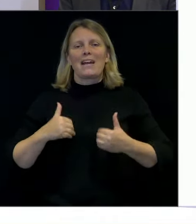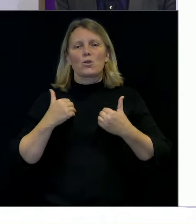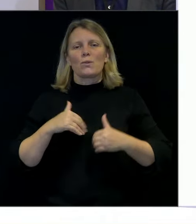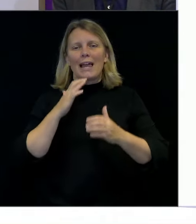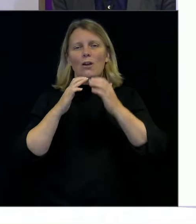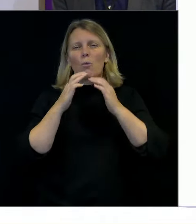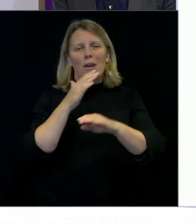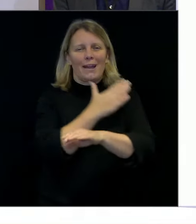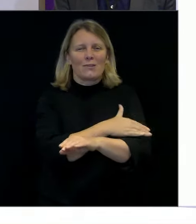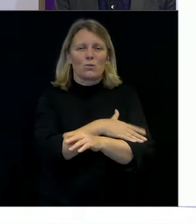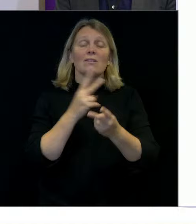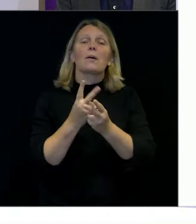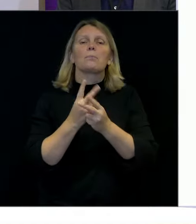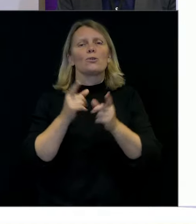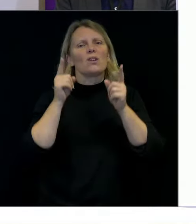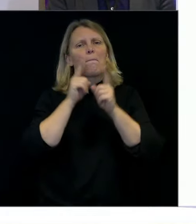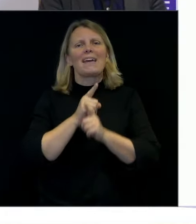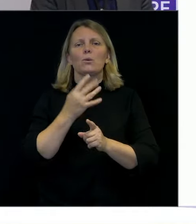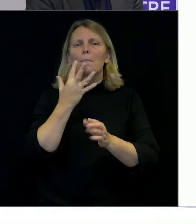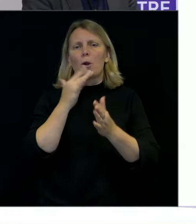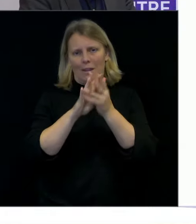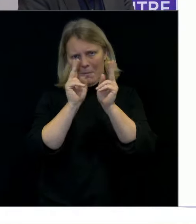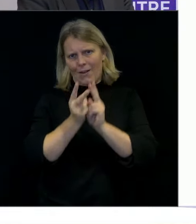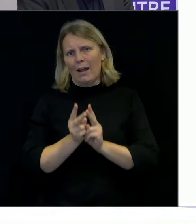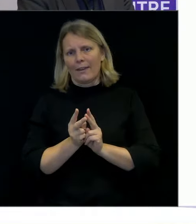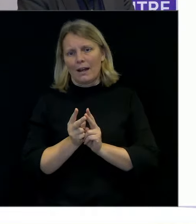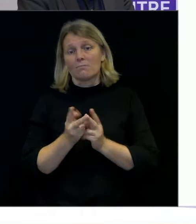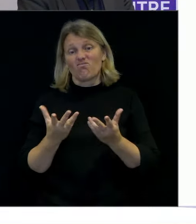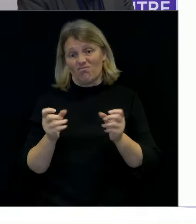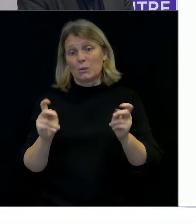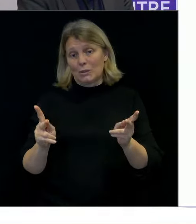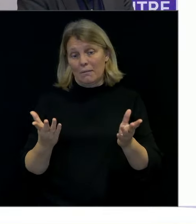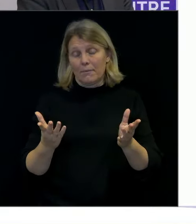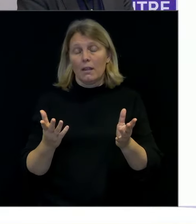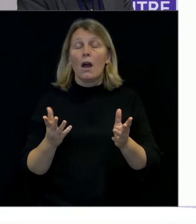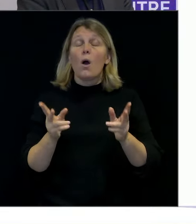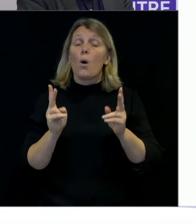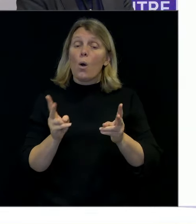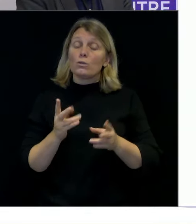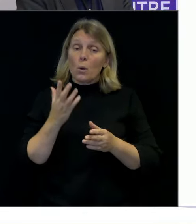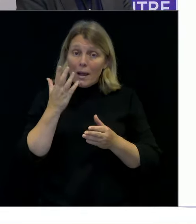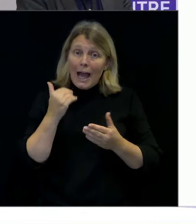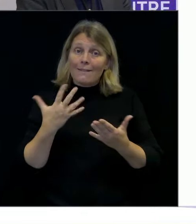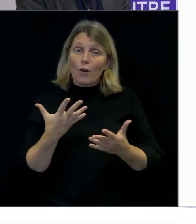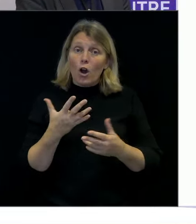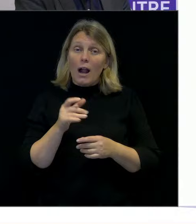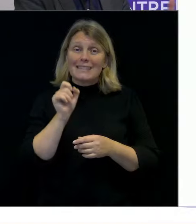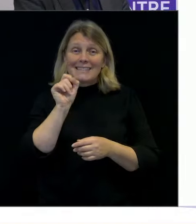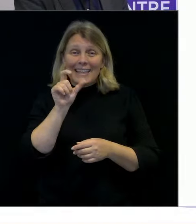Hon hade översatt interpersonell kommunikationstjänst till att människor pratar. Det är väl okej.